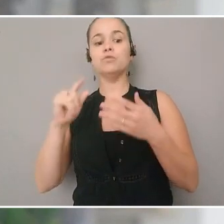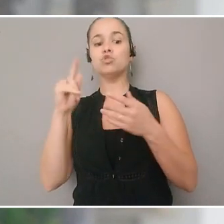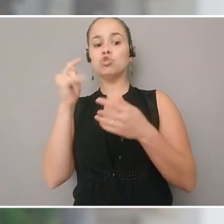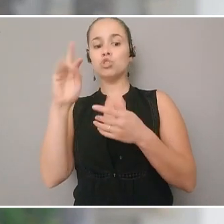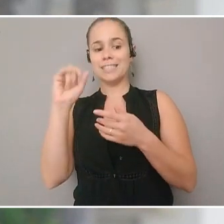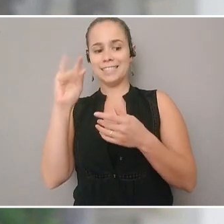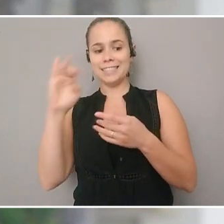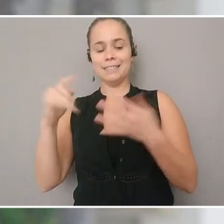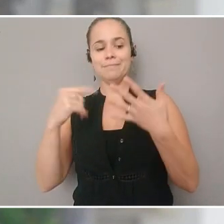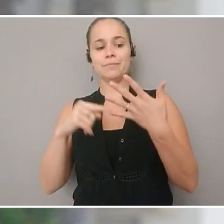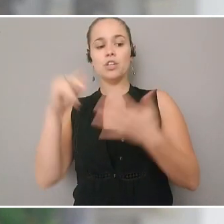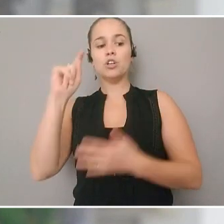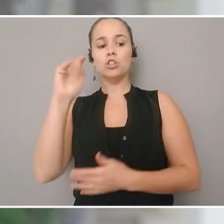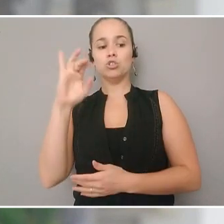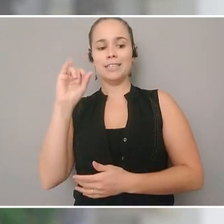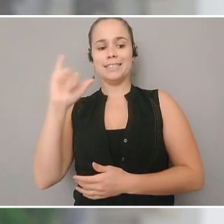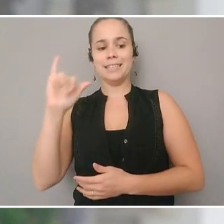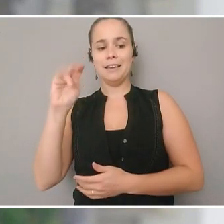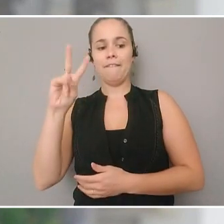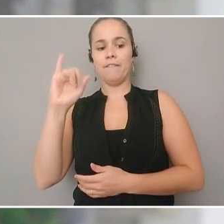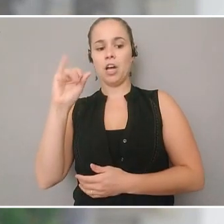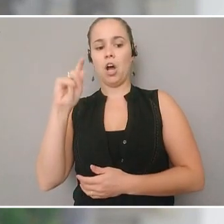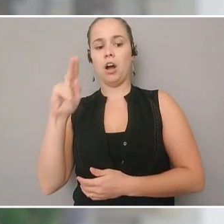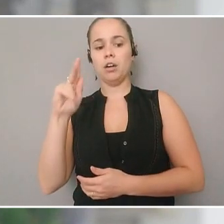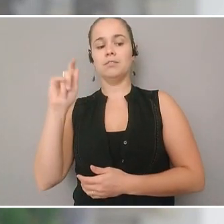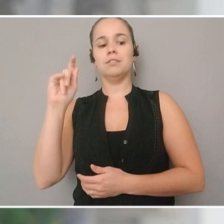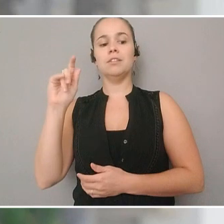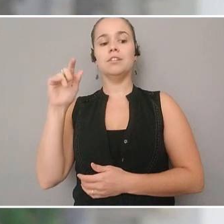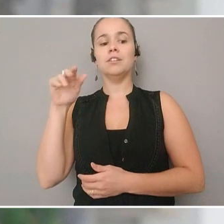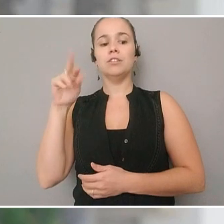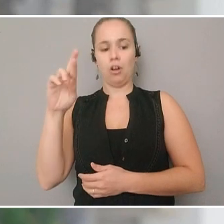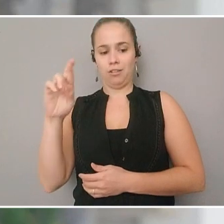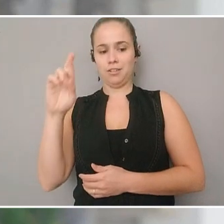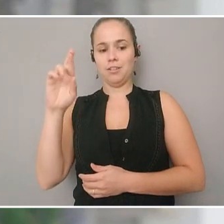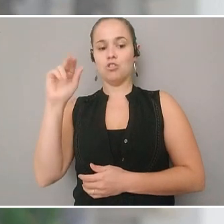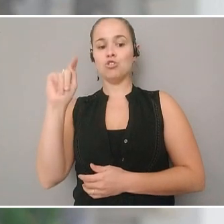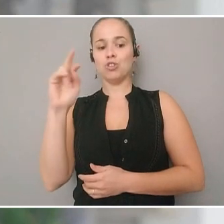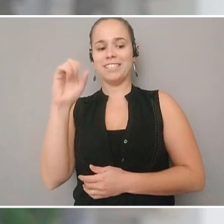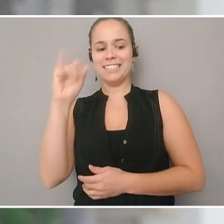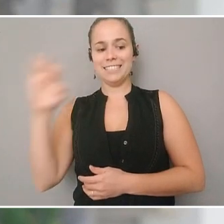Tracy Vackar, Fideicomisario. También me gustaría